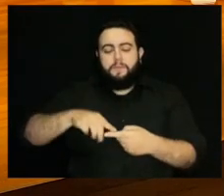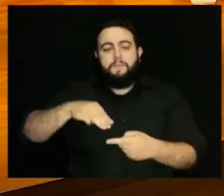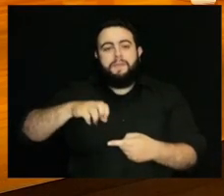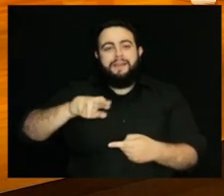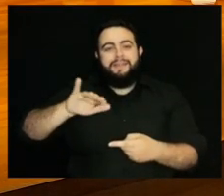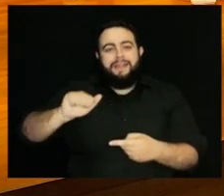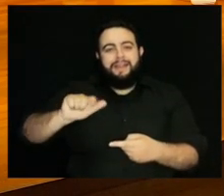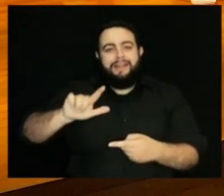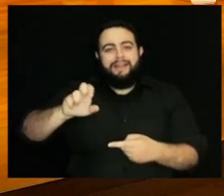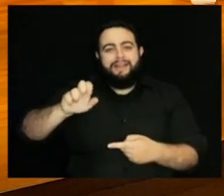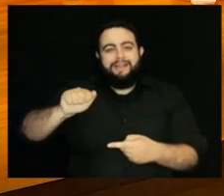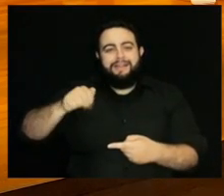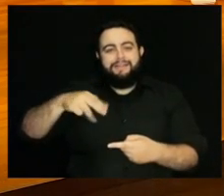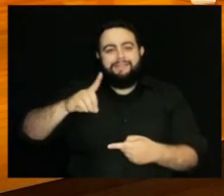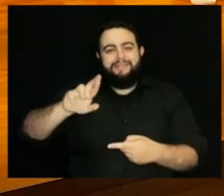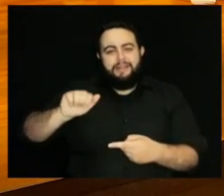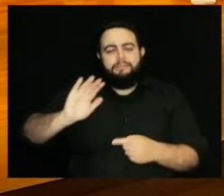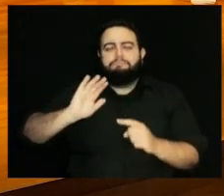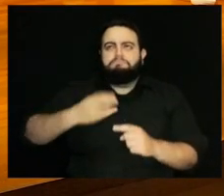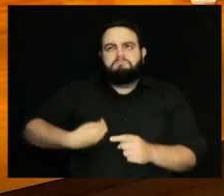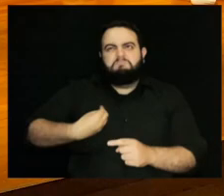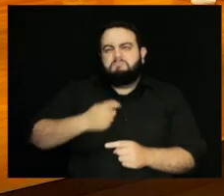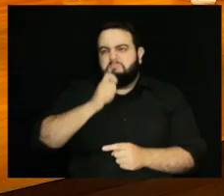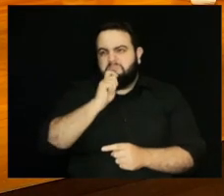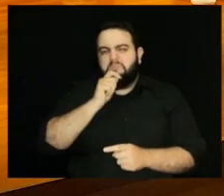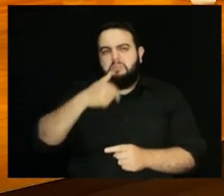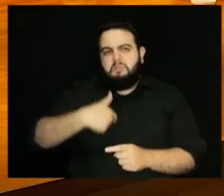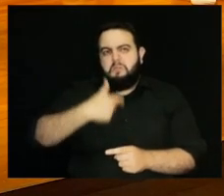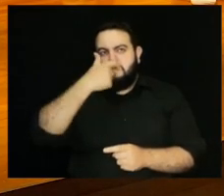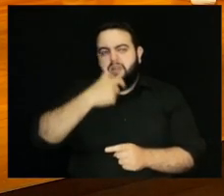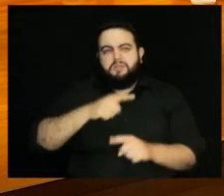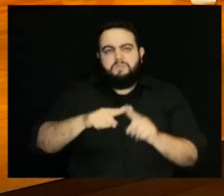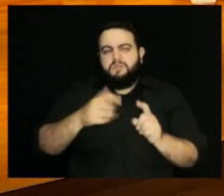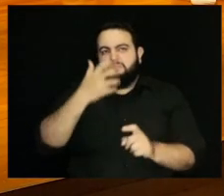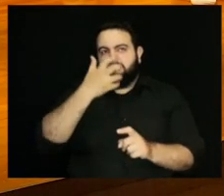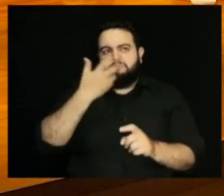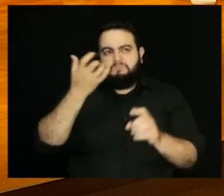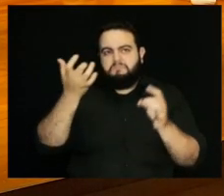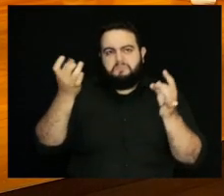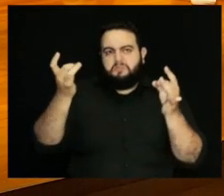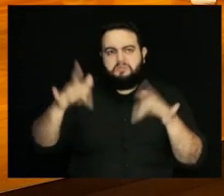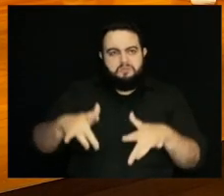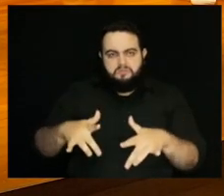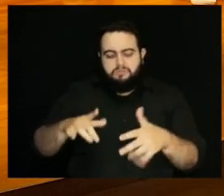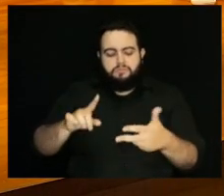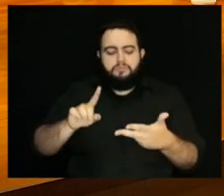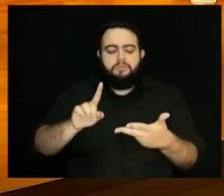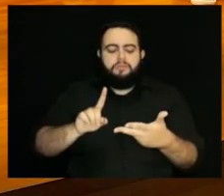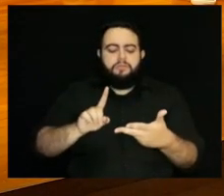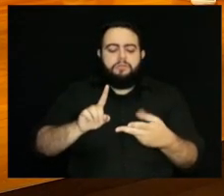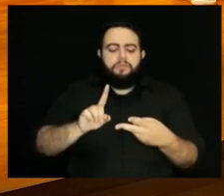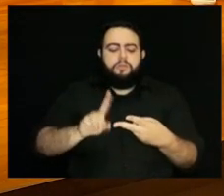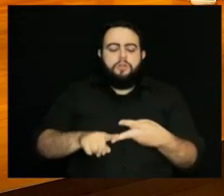aí, mas não canta mais porque não quer. Não é que ela esteja doente. A Lourdes Rodrigues, que morreu